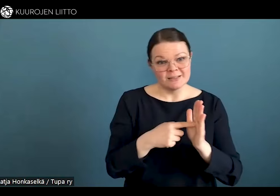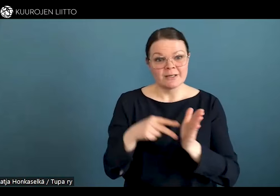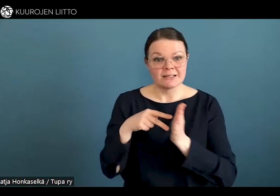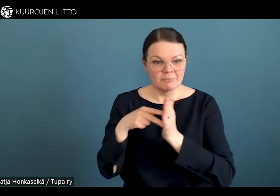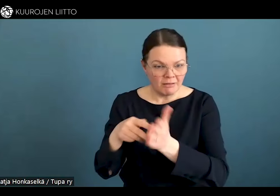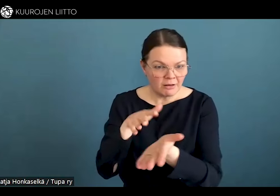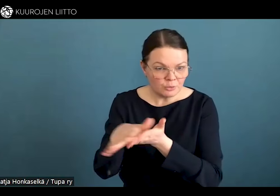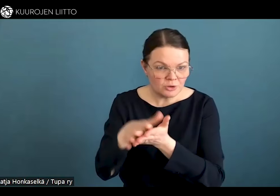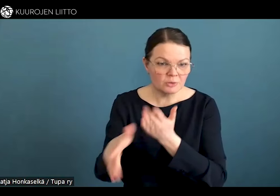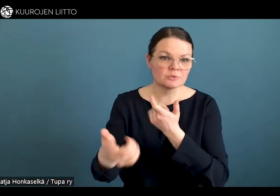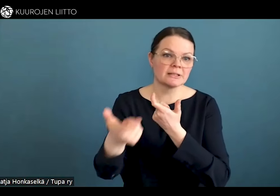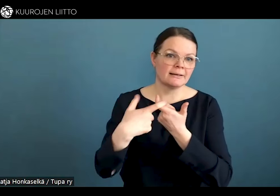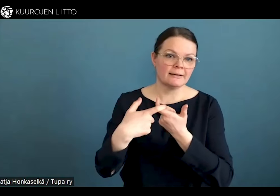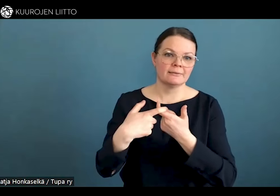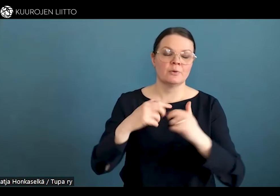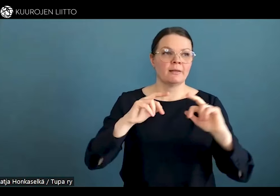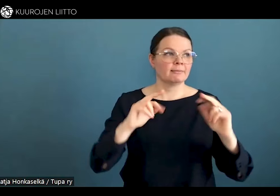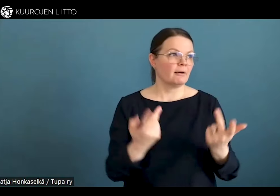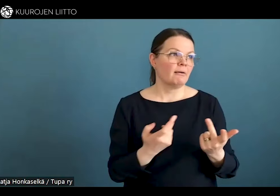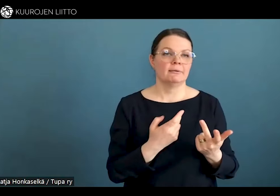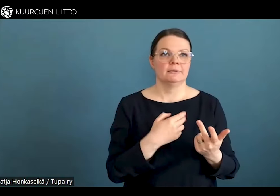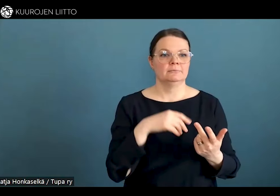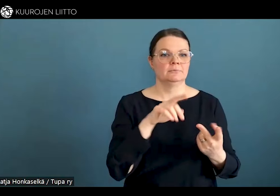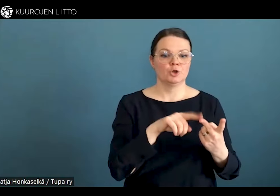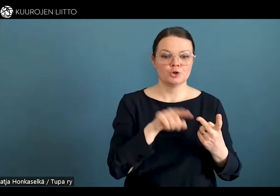esimerkiksi matkakustannusten muodossa tai voi myös olla, -